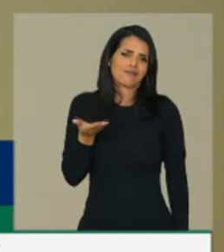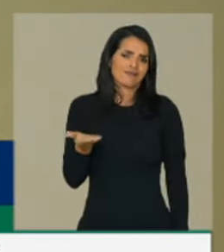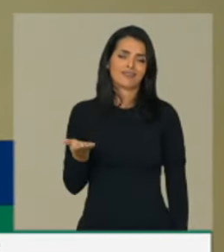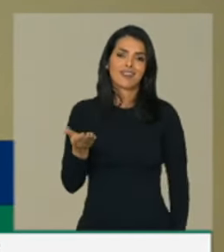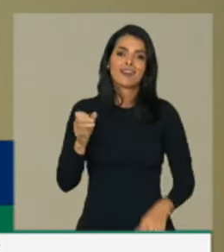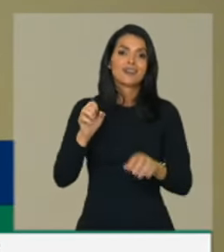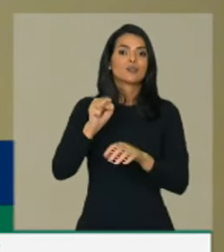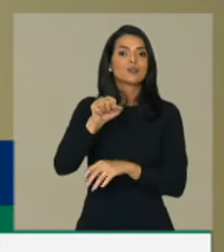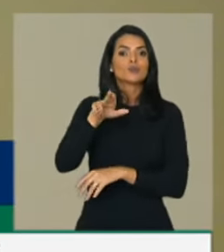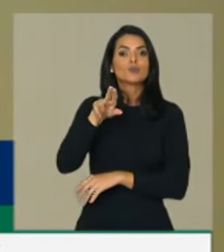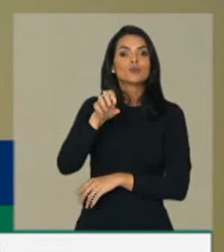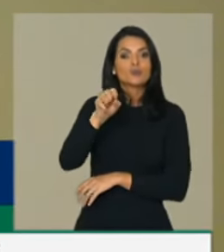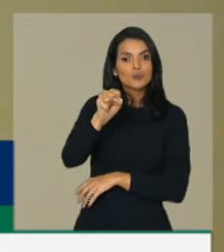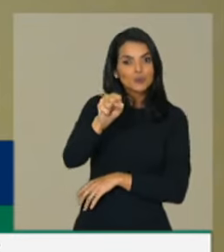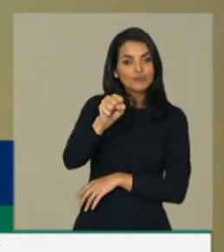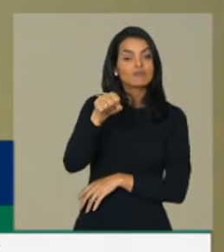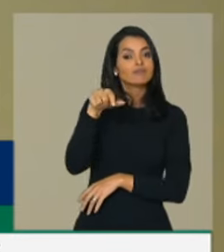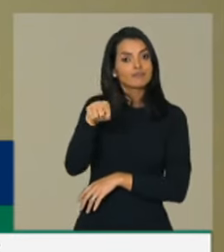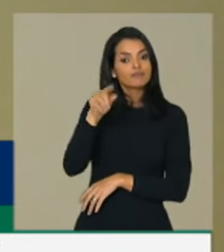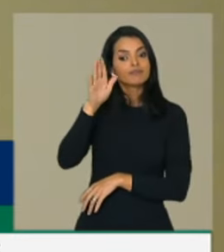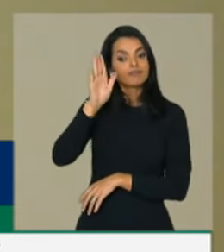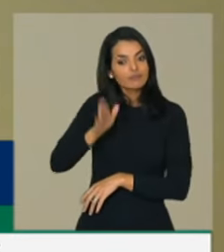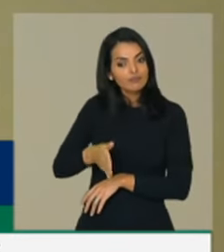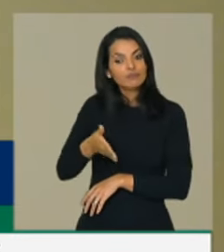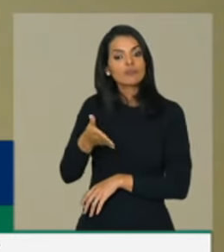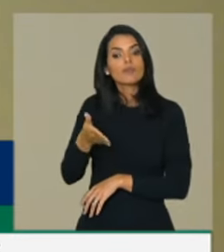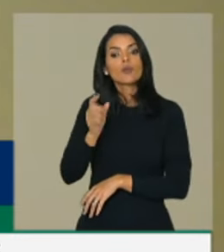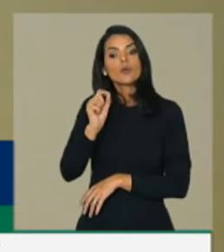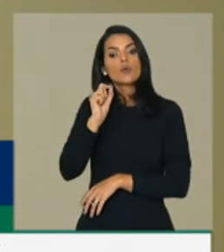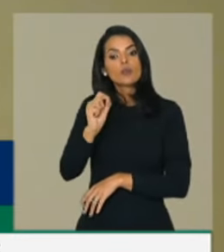TEM A POSSIBILIDADE DE REQUISITAR LEITOS PRIVADOS, O QUE ESTAMOS FALANDO AQUI É DINHEIRO PÚBLICO QUE VAI